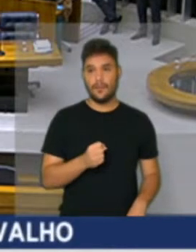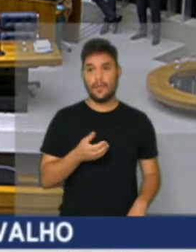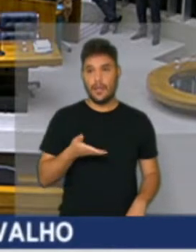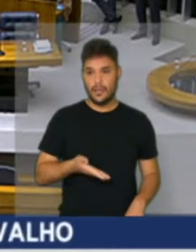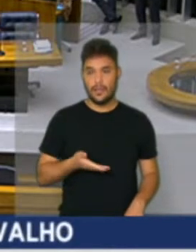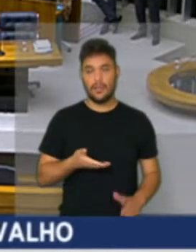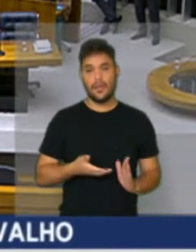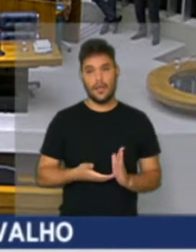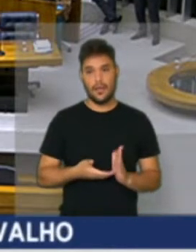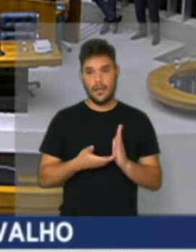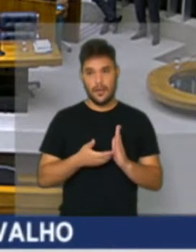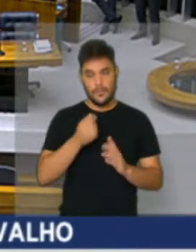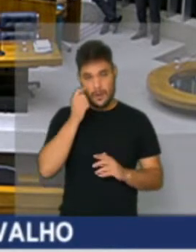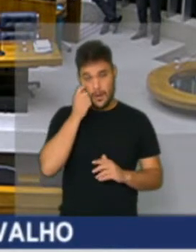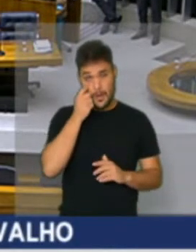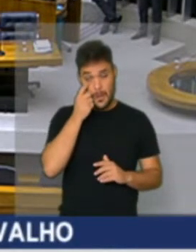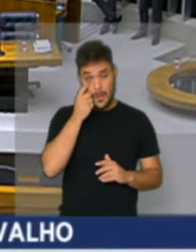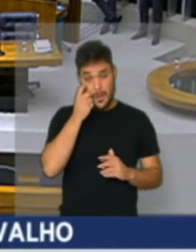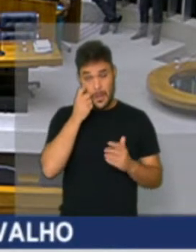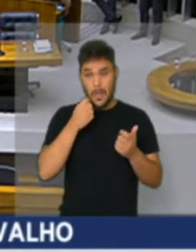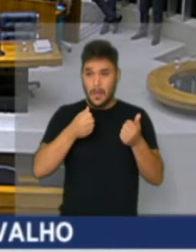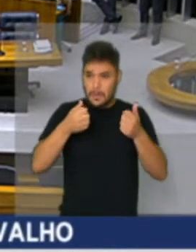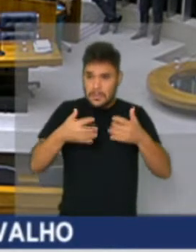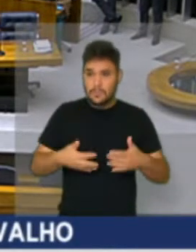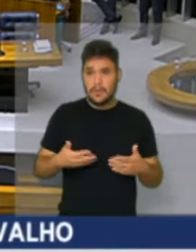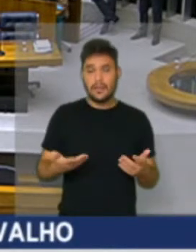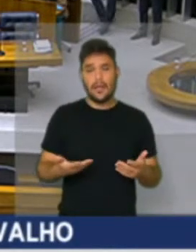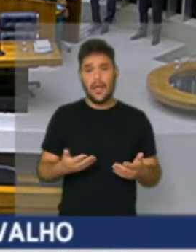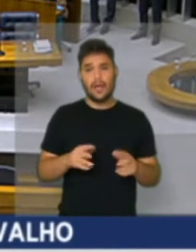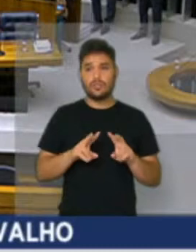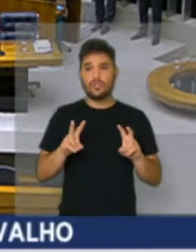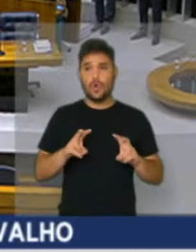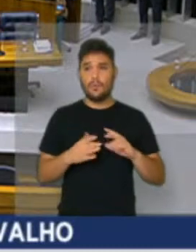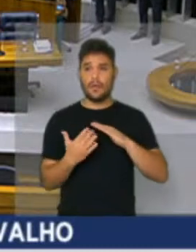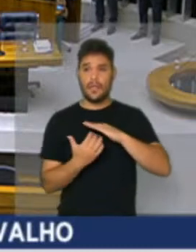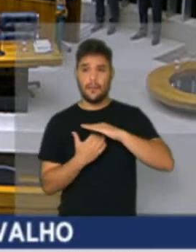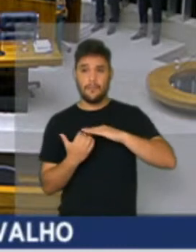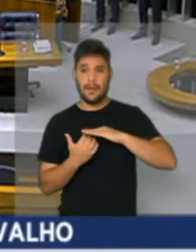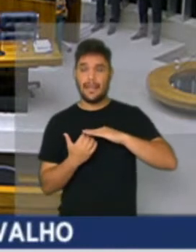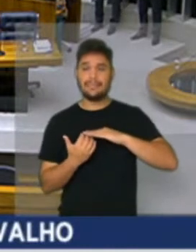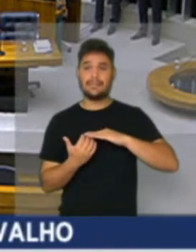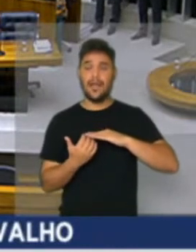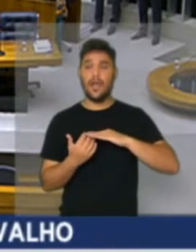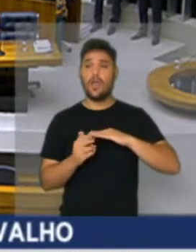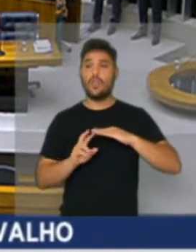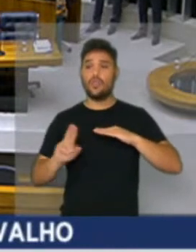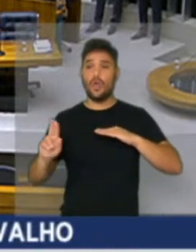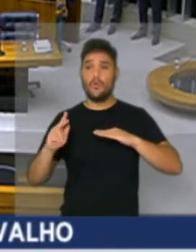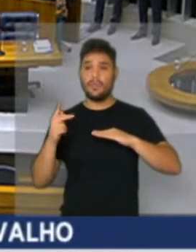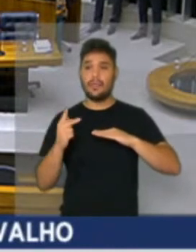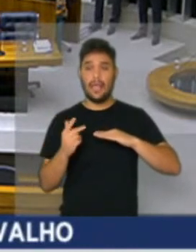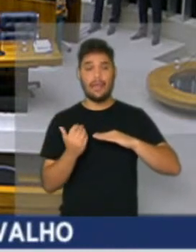EMPRESAS REGISTRADAS EM SEU NOME SEDIADAS NO EXTERIOR EM OFFSHORES, É O REQUERIMENTO DE CONVOCAÇÃO. -- [DEPUTADO]: RETIRADA